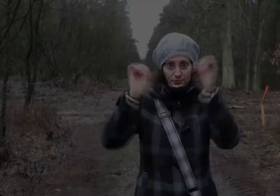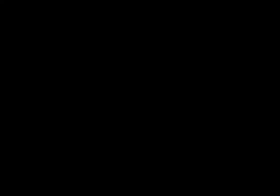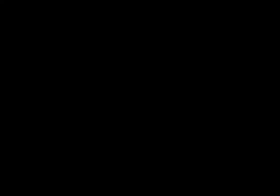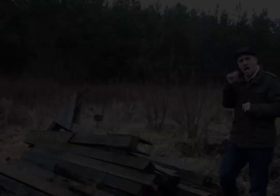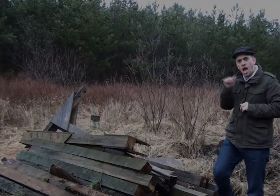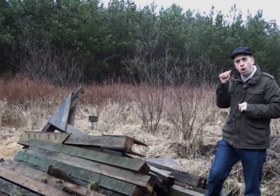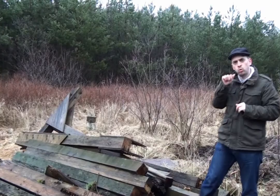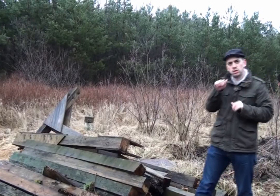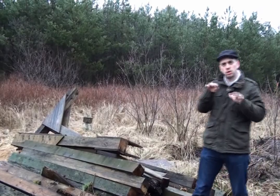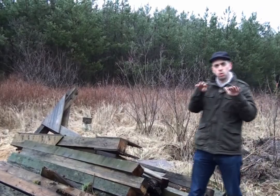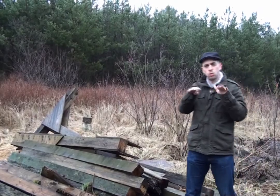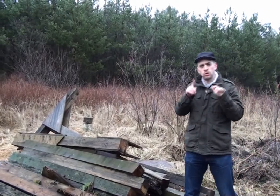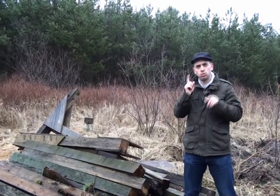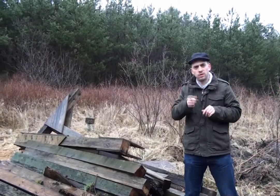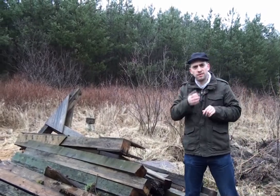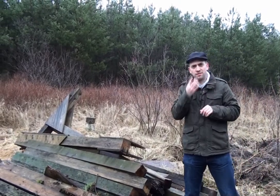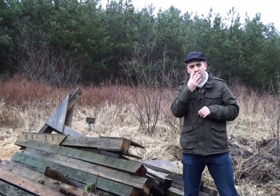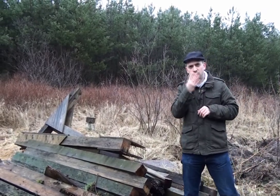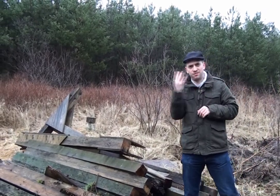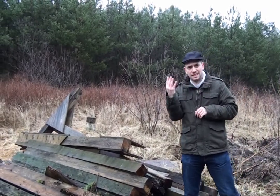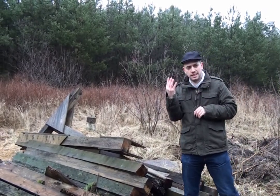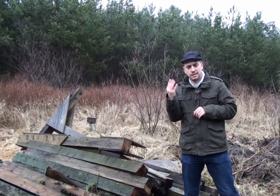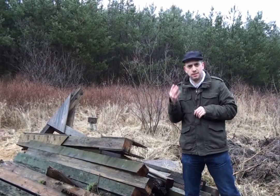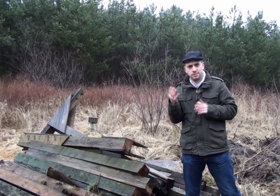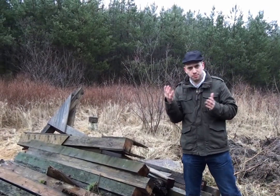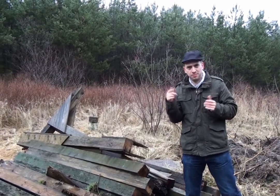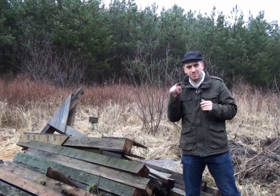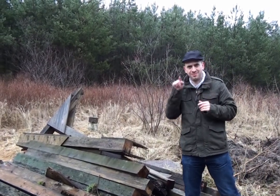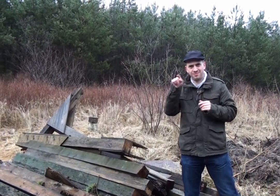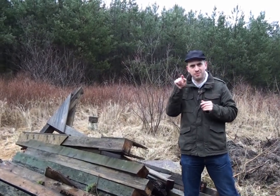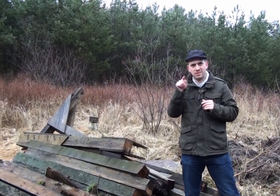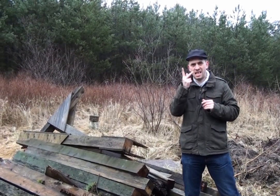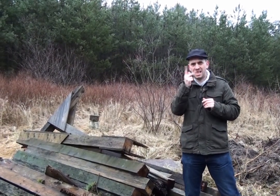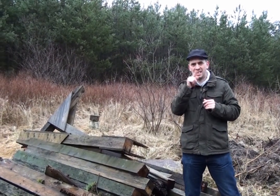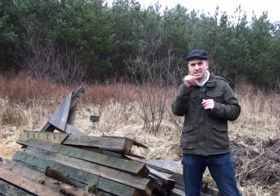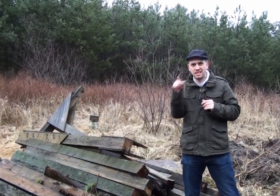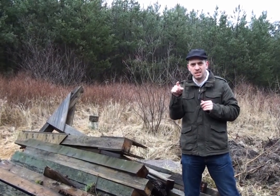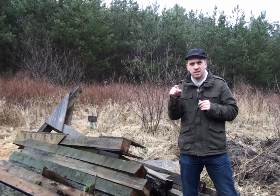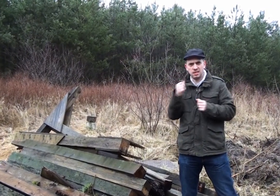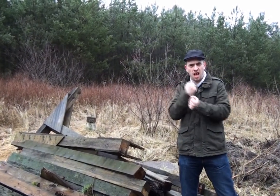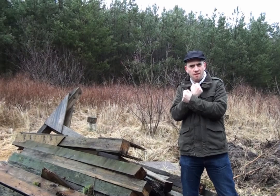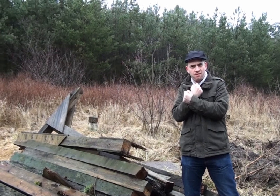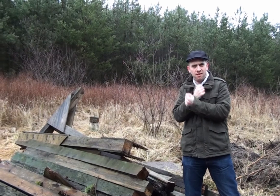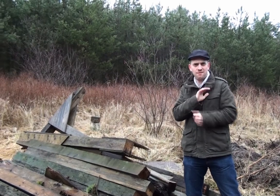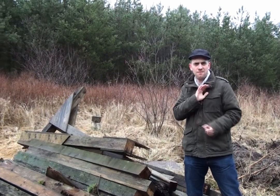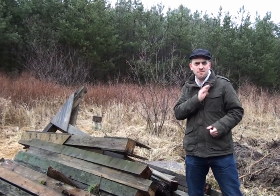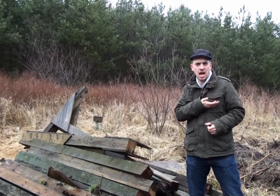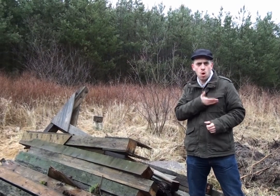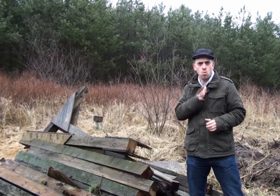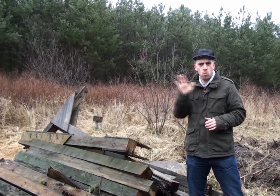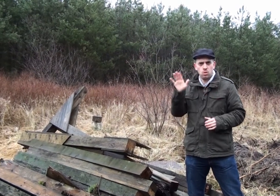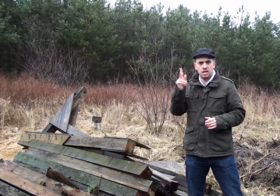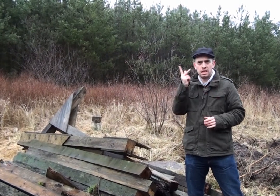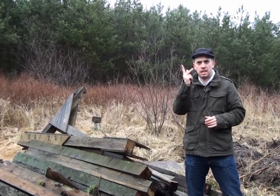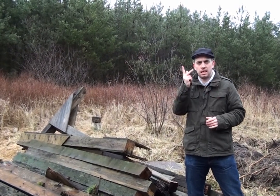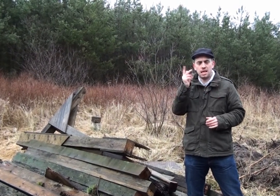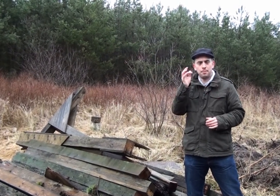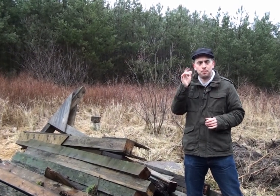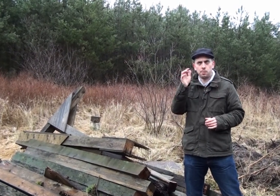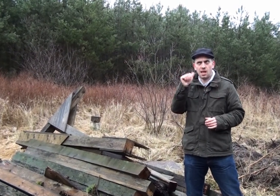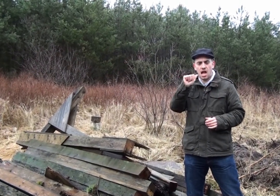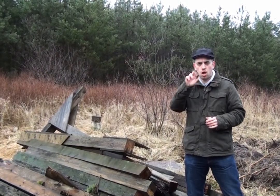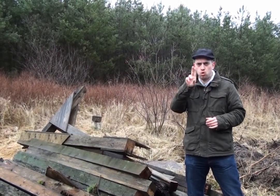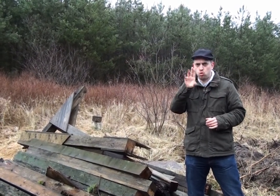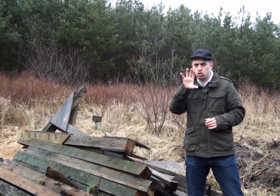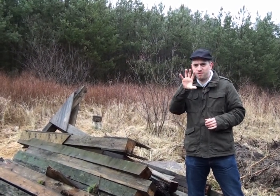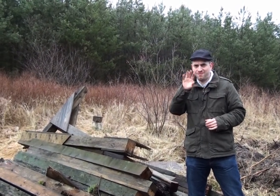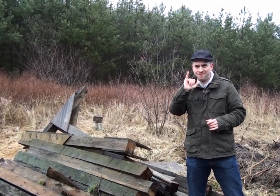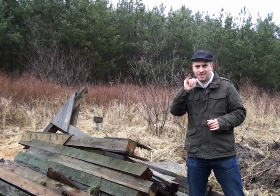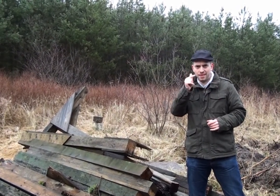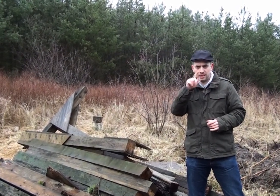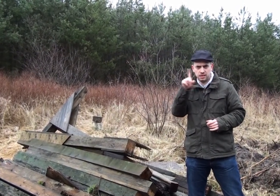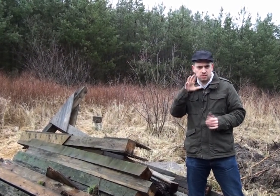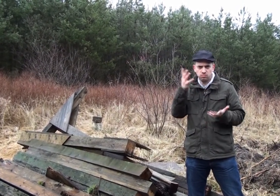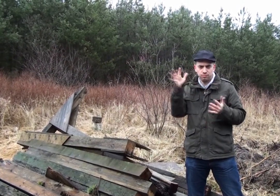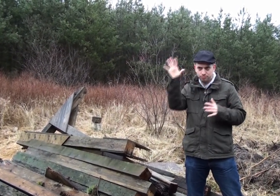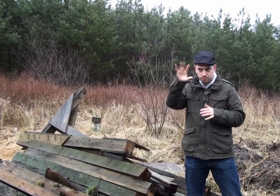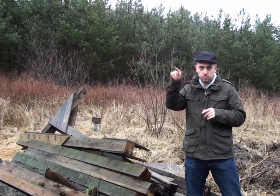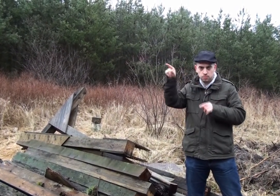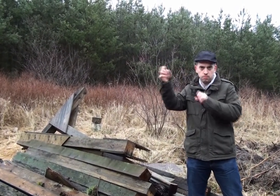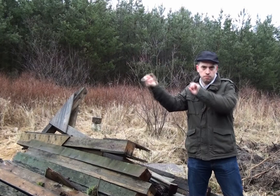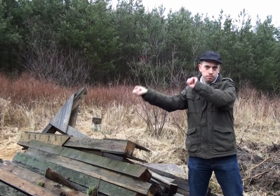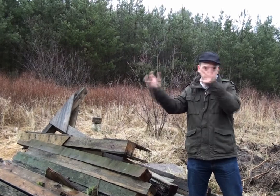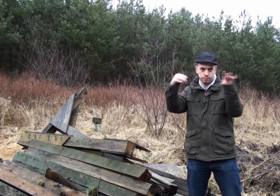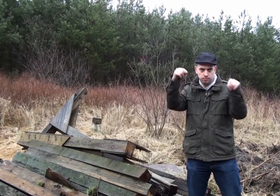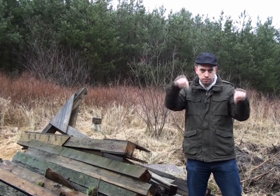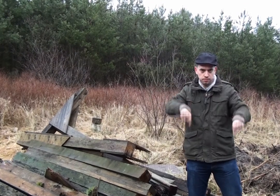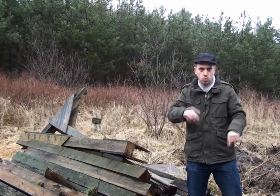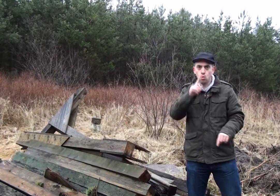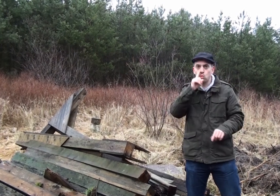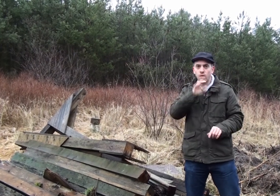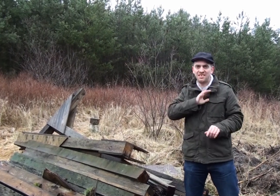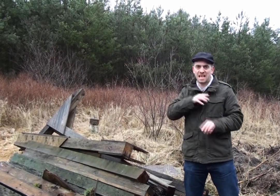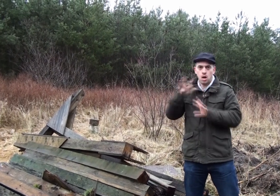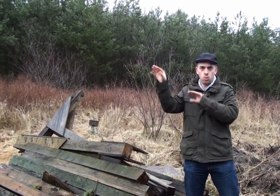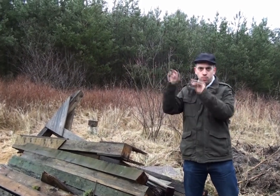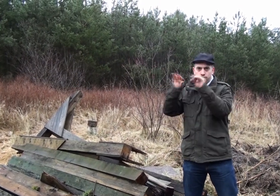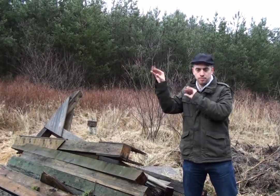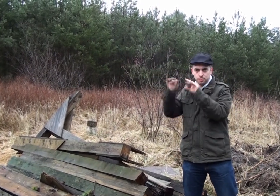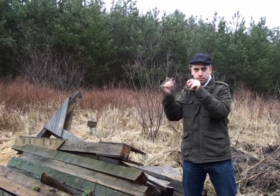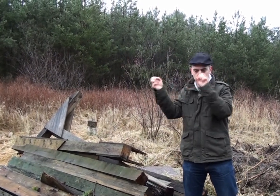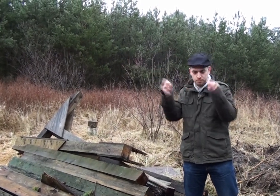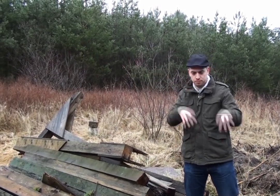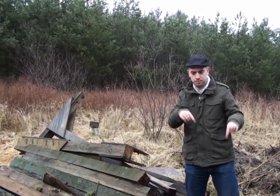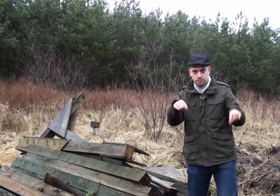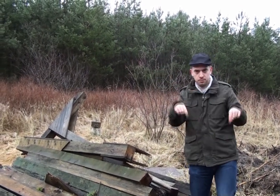ab August 1944 Einlieferung von weiblichen Häftlingen vor allem aus dem KZ Auschwitz-Birkenau, die zum Teil in KZ-Außenkommandos weiterverteilt werden.